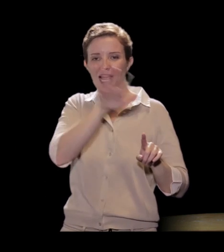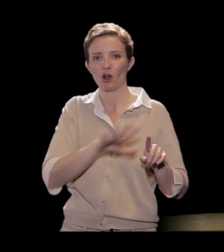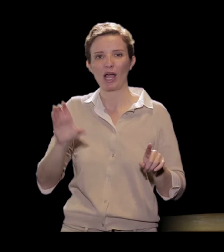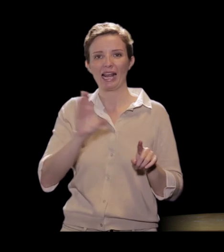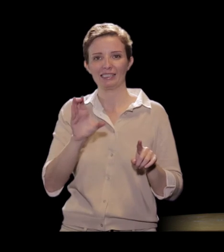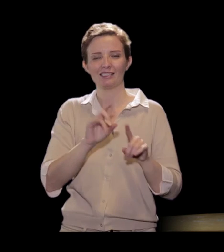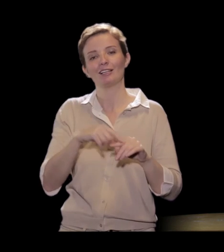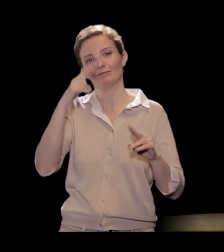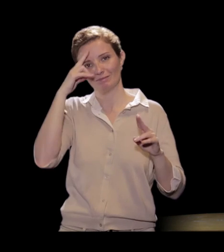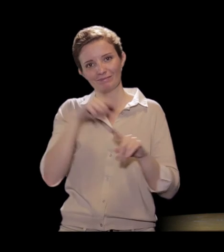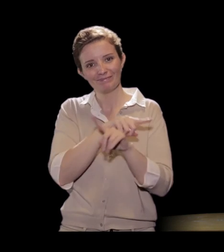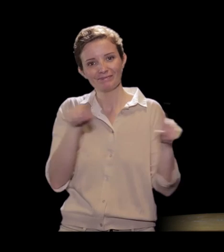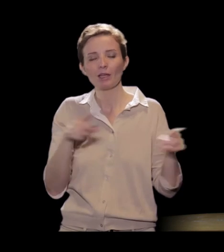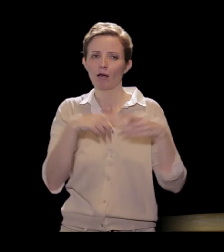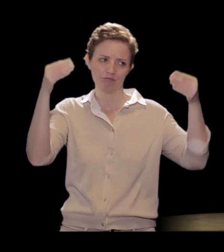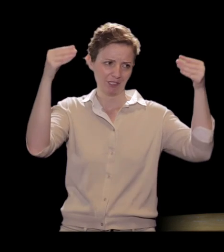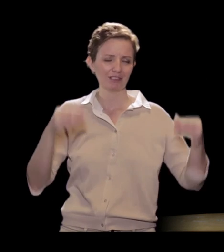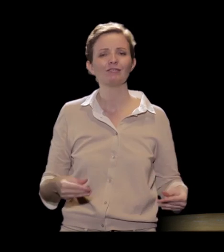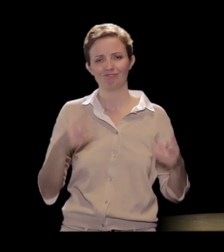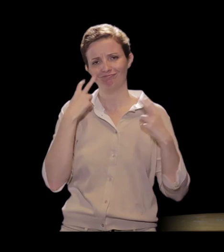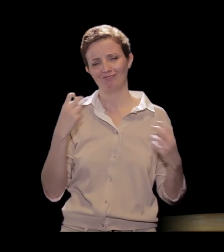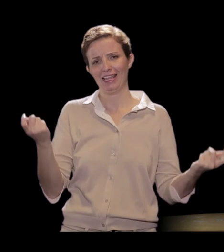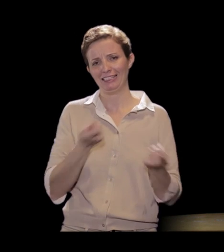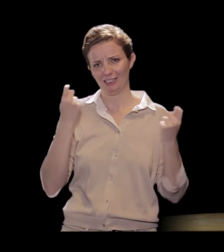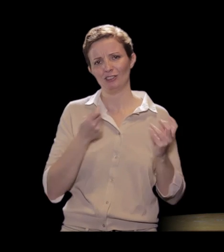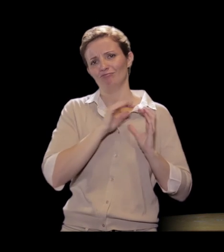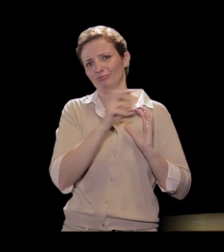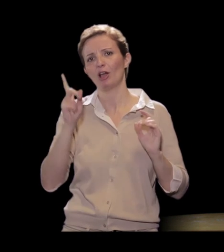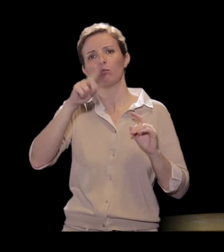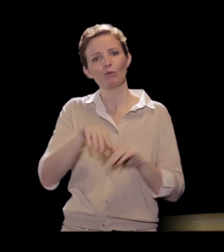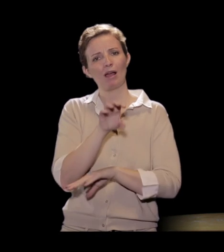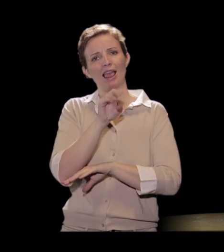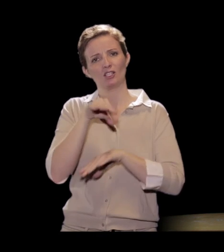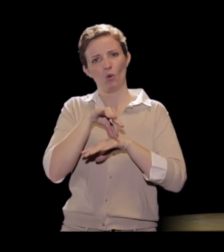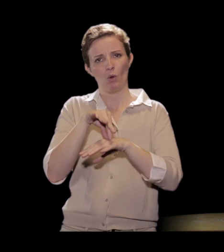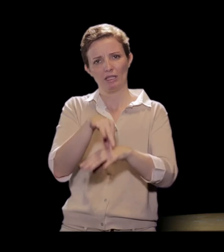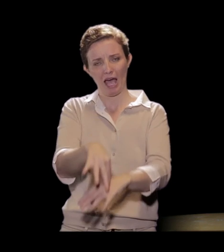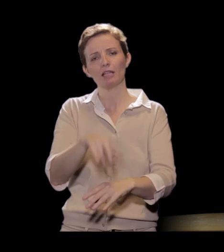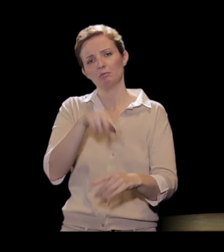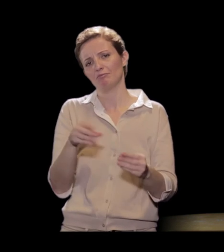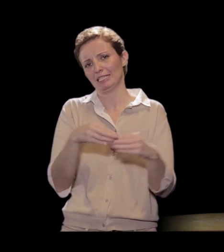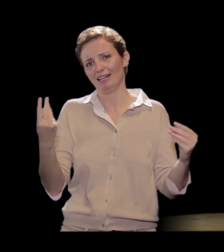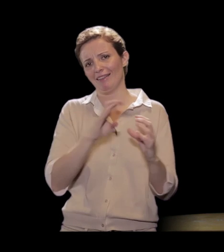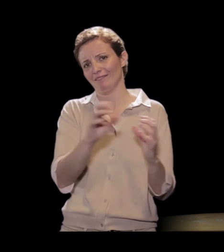Vi ricordo che nella piattaforma è possibile trovare numerosi esercizi, lezioni guidate e altro materiale.